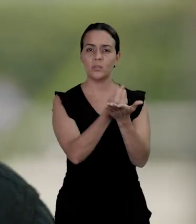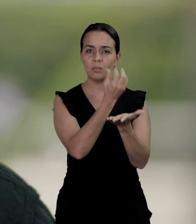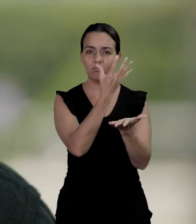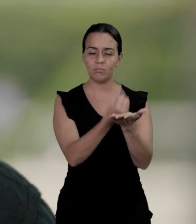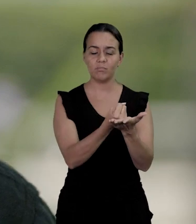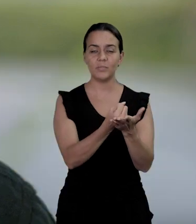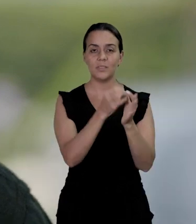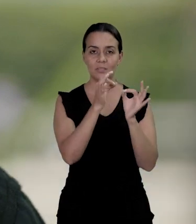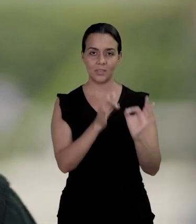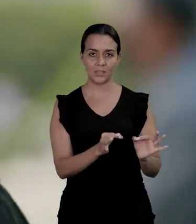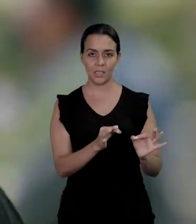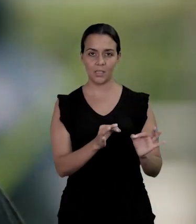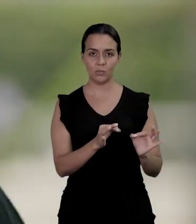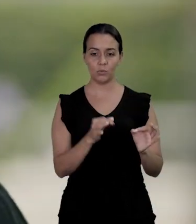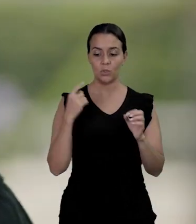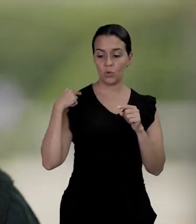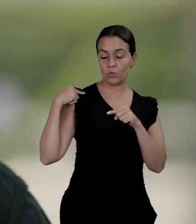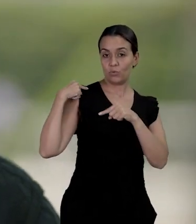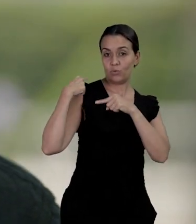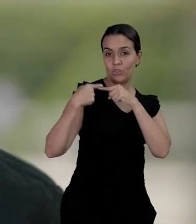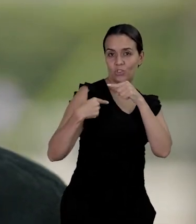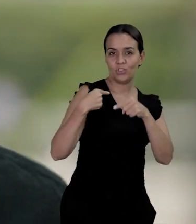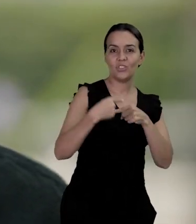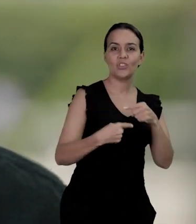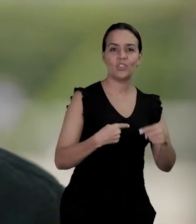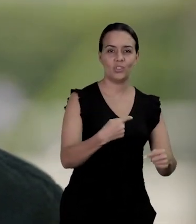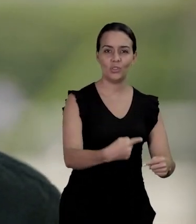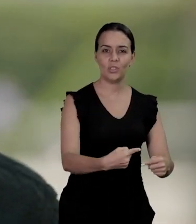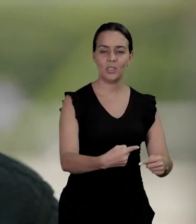toda uma geração do Trap, não vive sem o Auto-Tune.